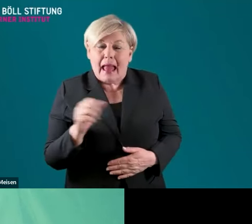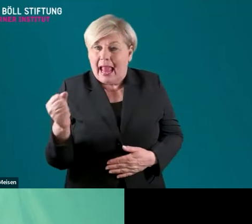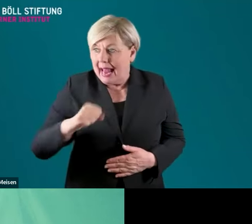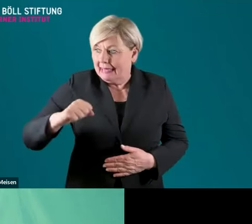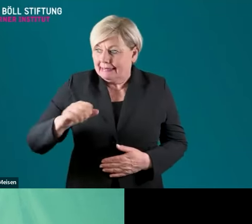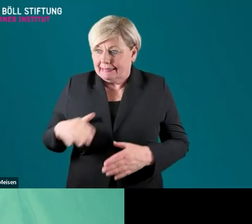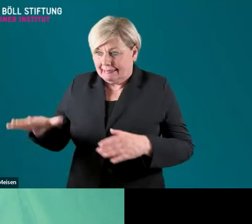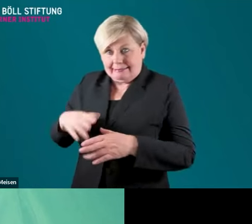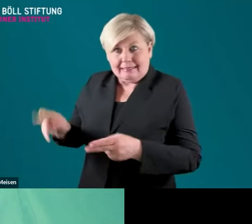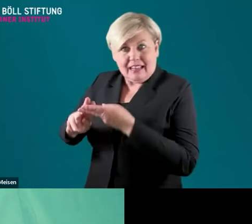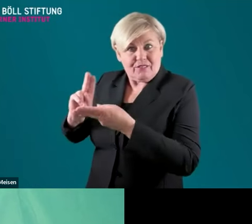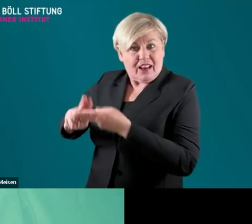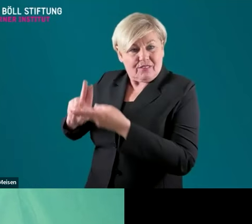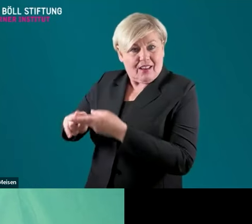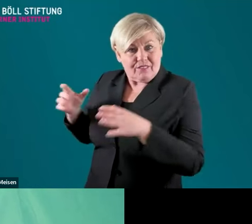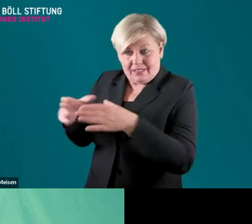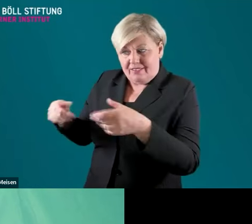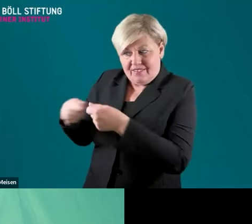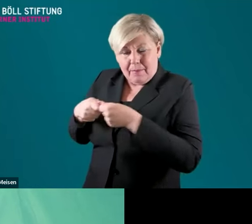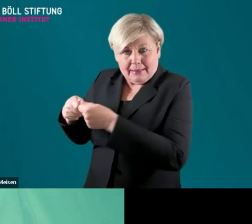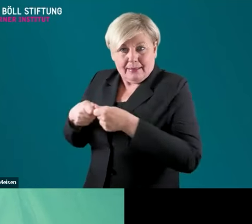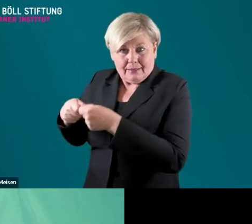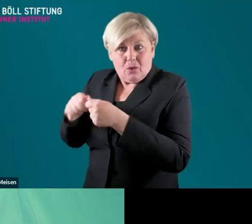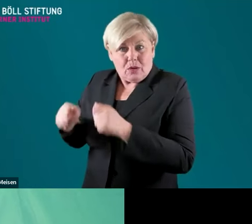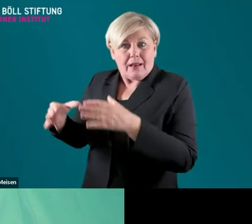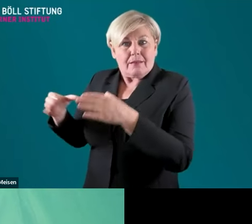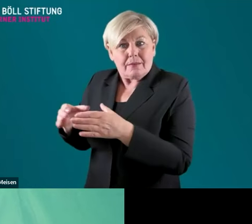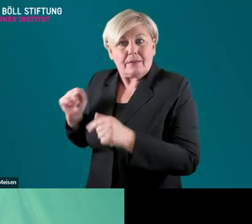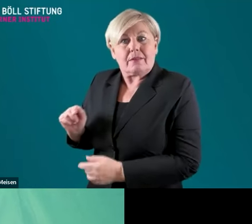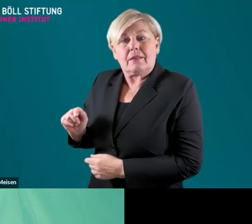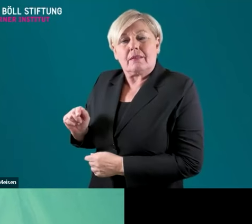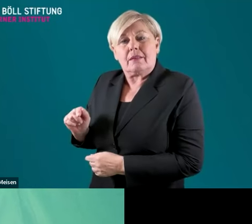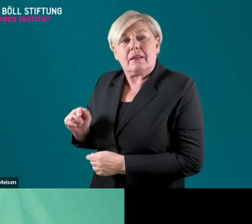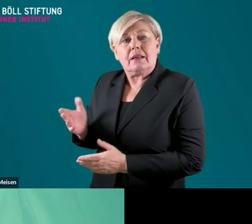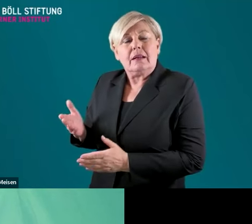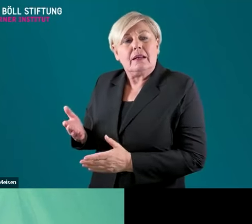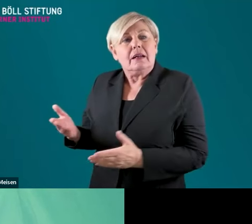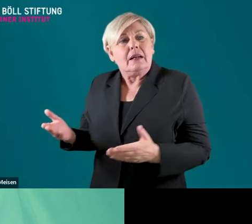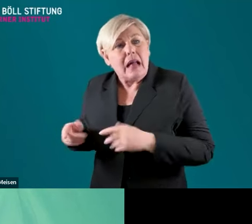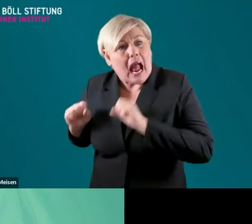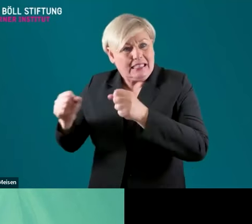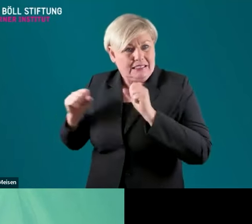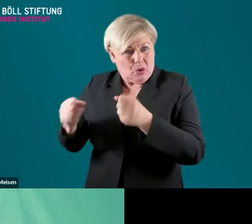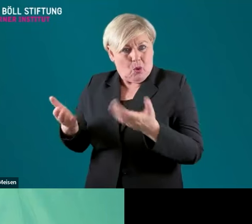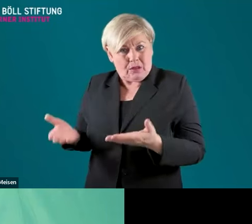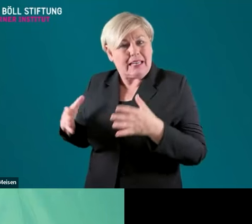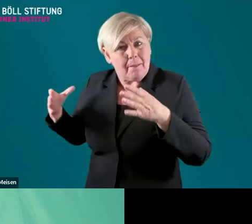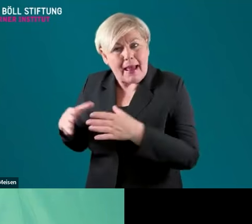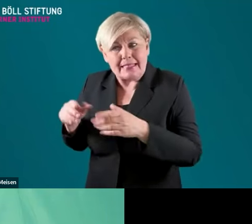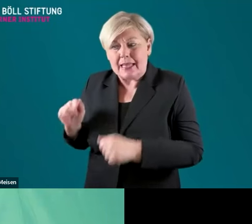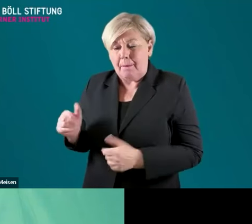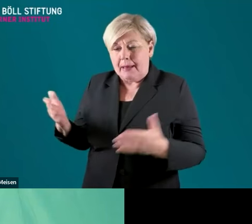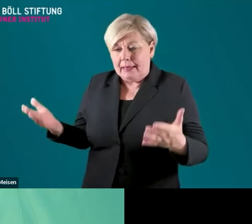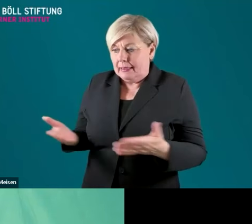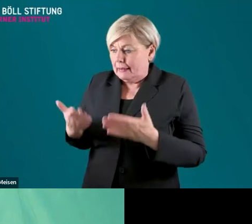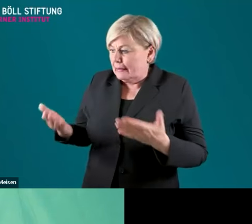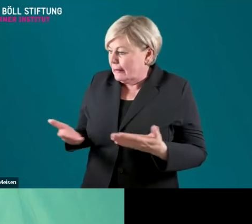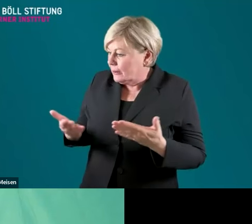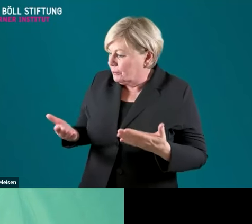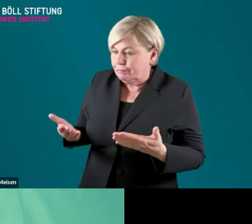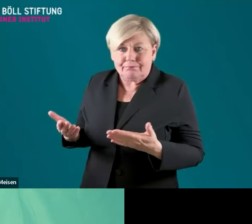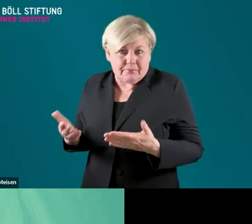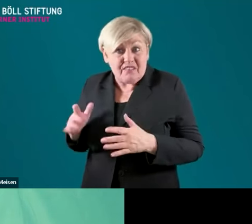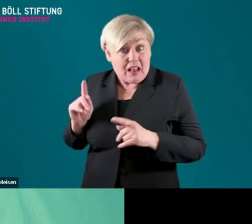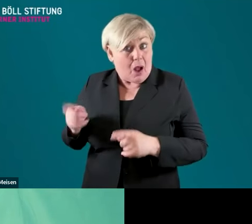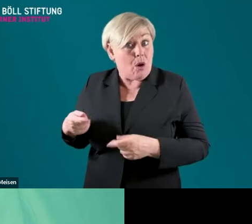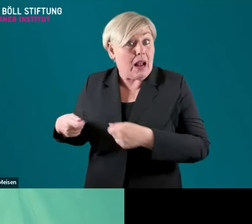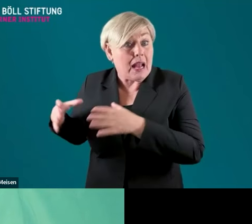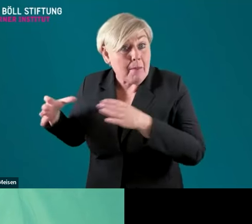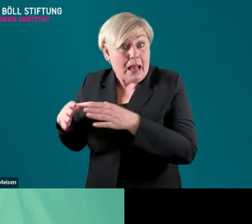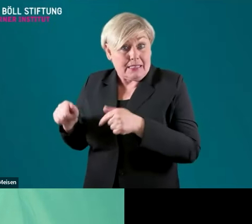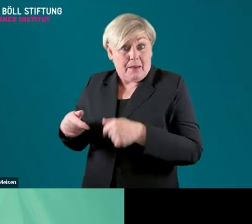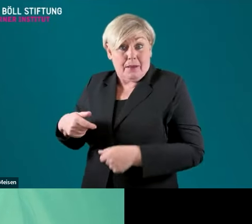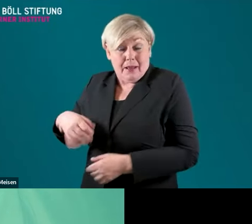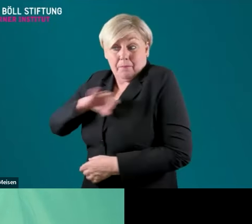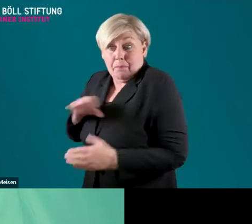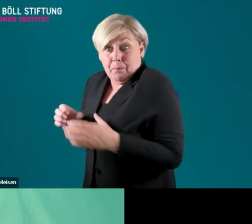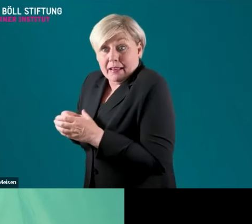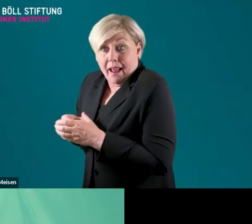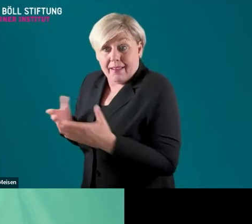verbinden und dann halt zu gemeinsamen Aktionen kommen oder zu gemeinsamen, vielleicht sogar zu einer gemeinsamen Partei, wo dann halt,